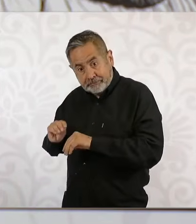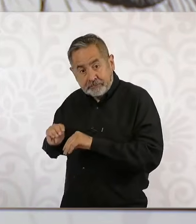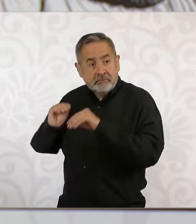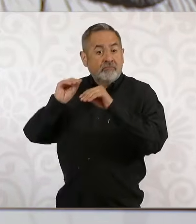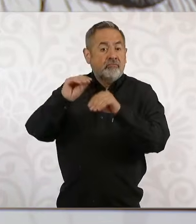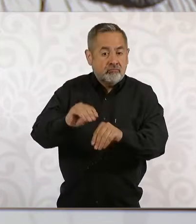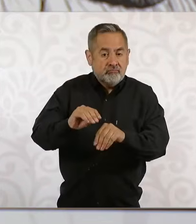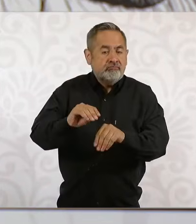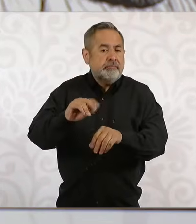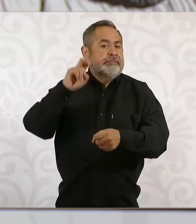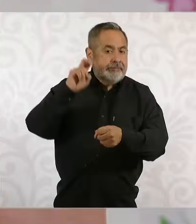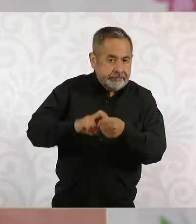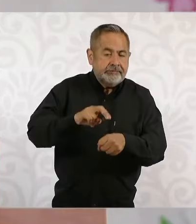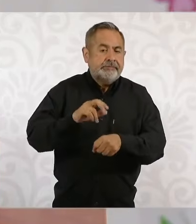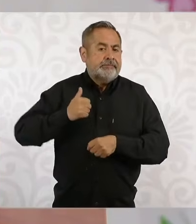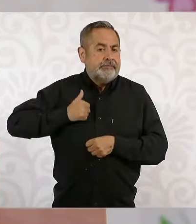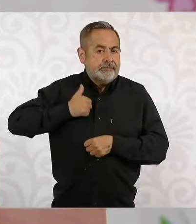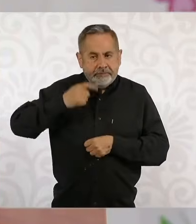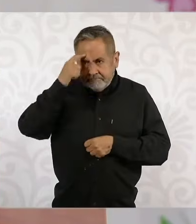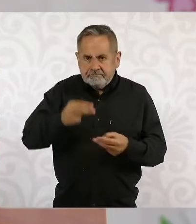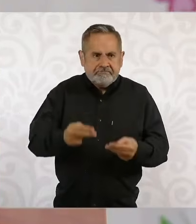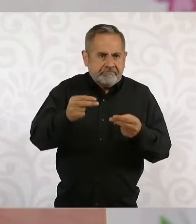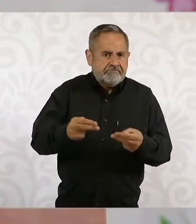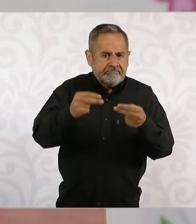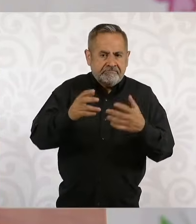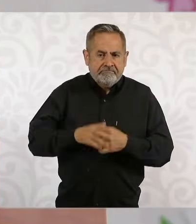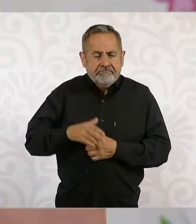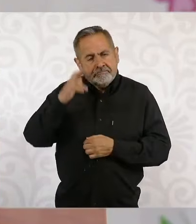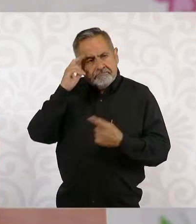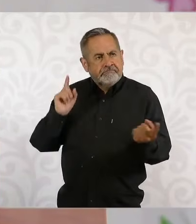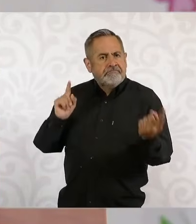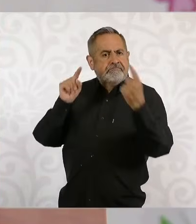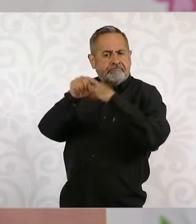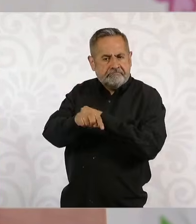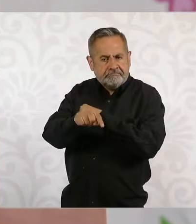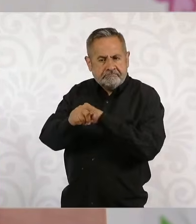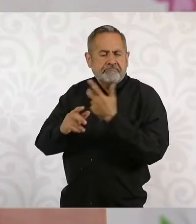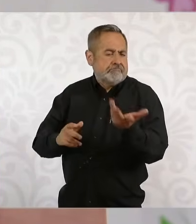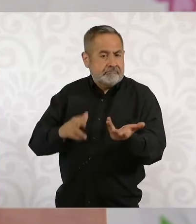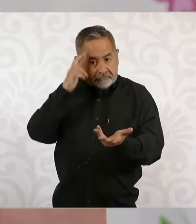entre ambos países. Entonces, recuerden que ellos vinieron aquí y ahora pues es el regreso de esta